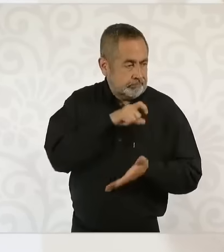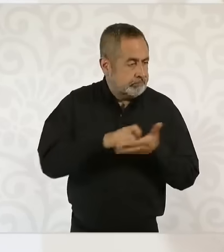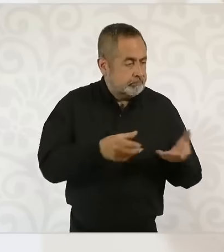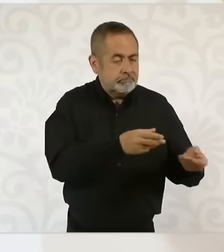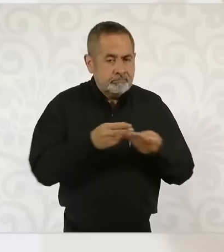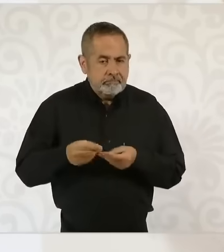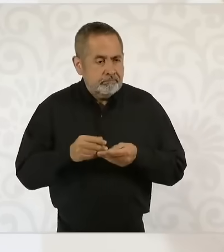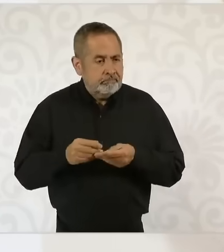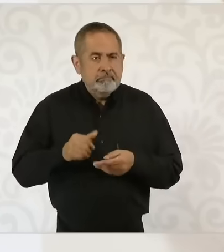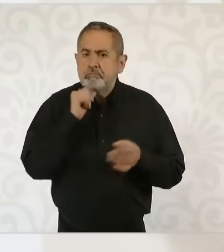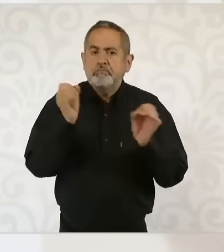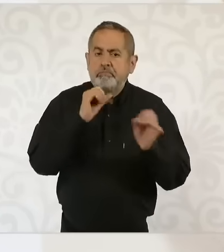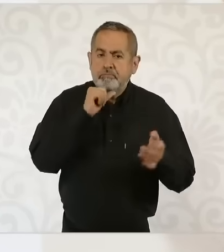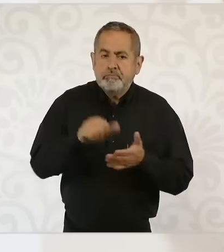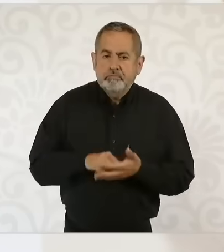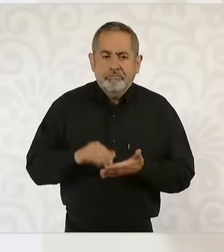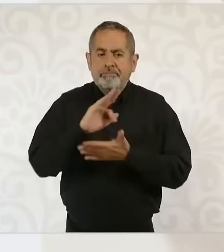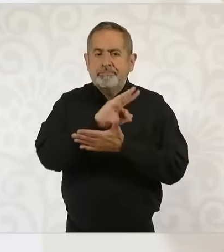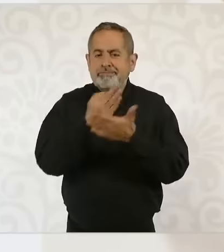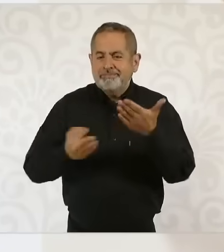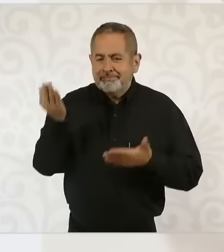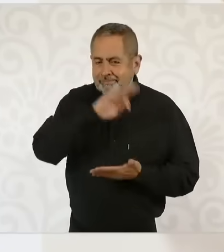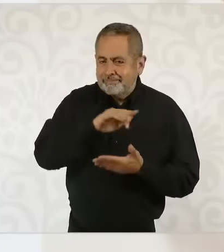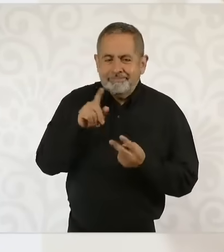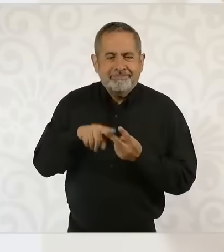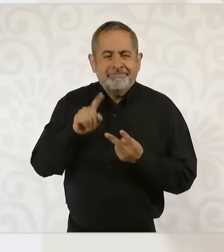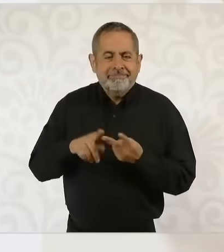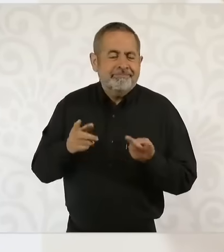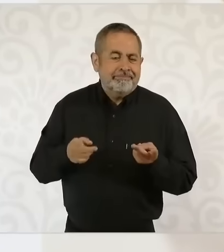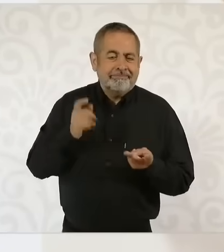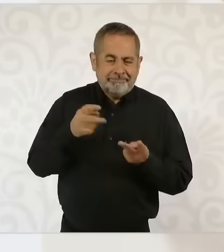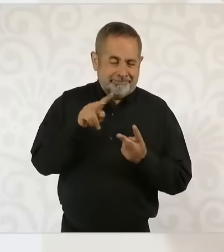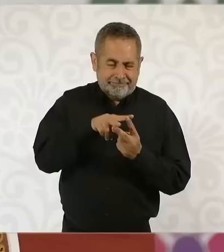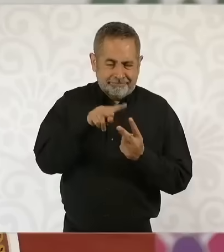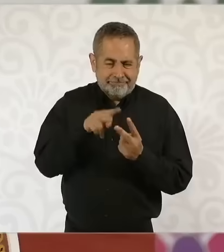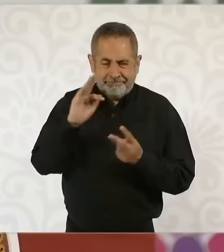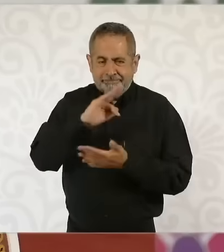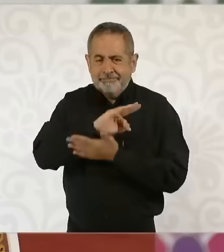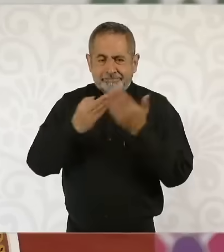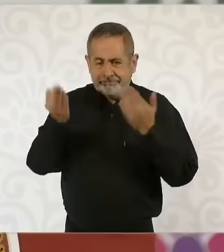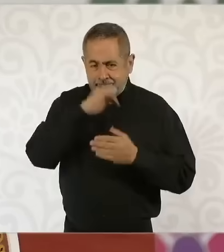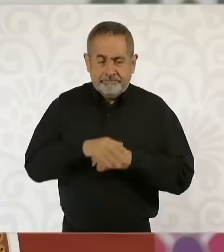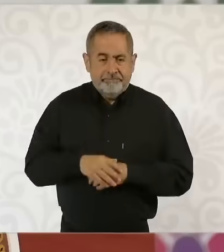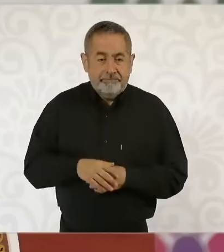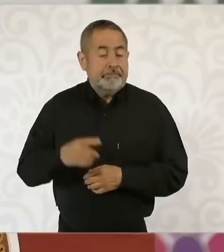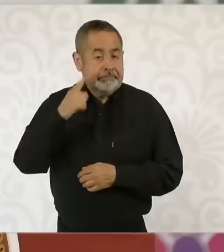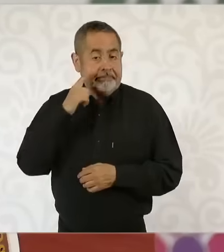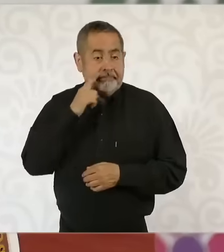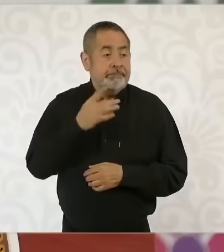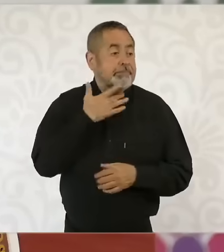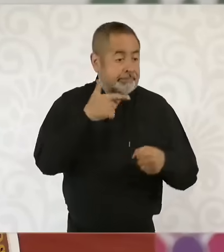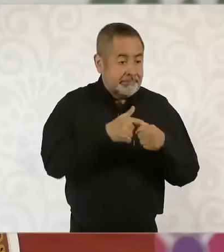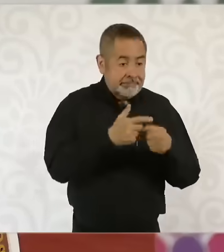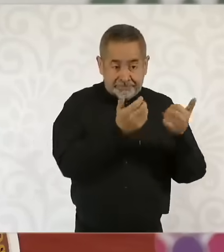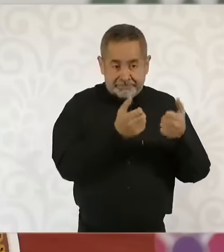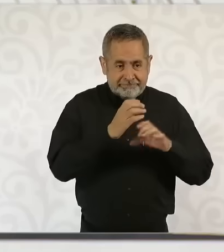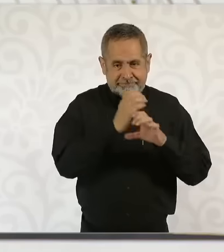un se hace una factura falsa. Son, digamos, las dos formas. Cuando entra el combustible a México